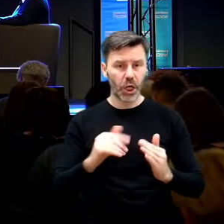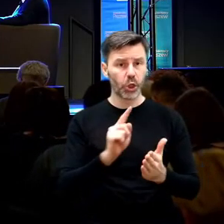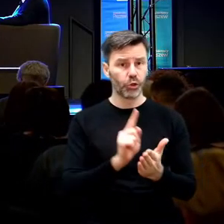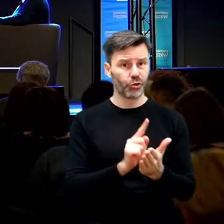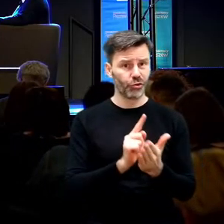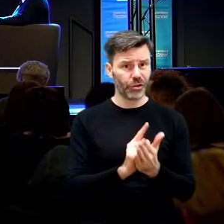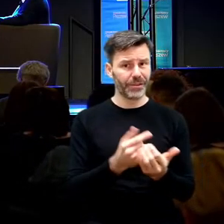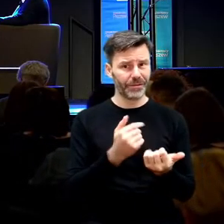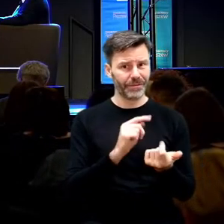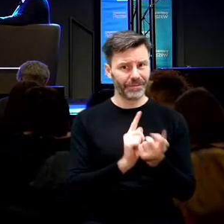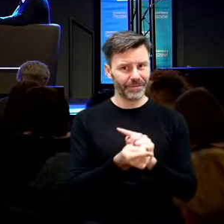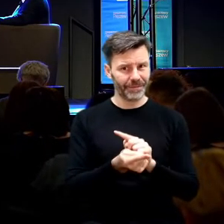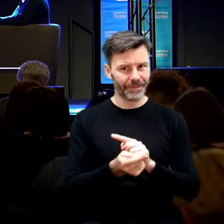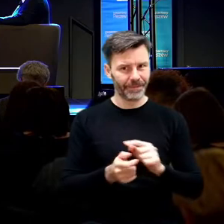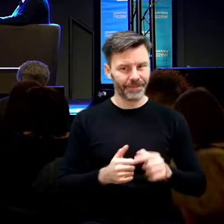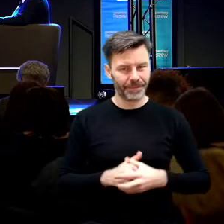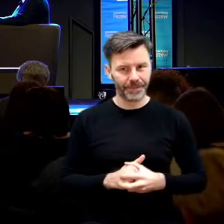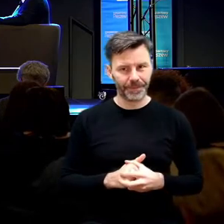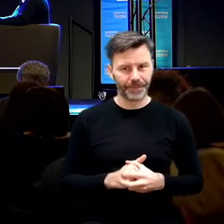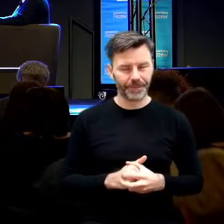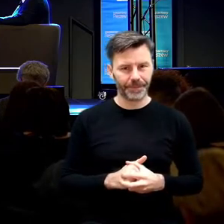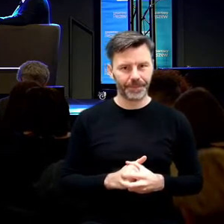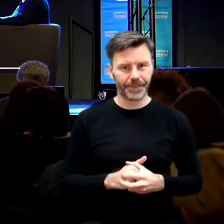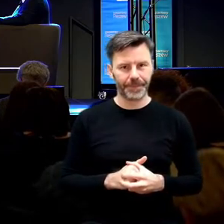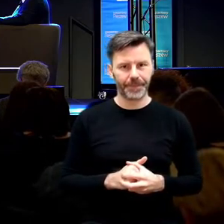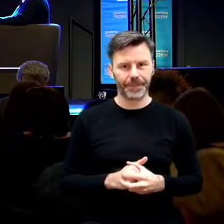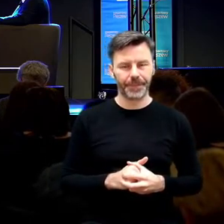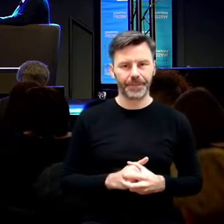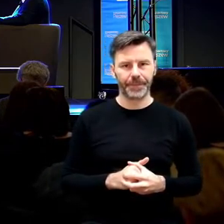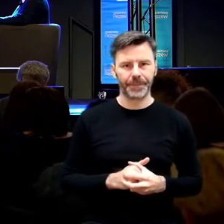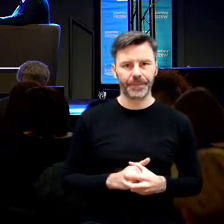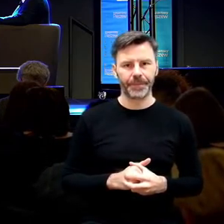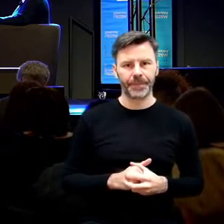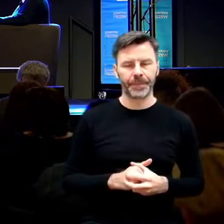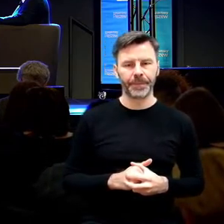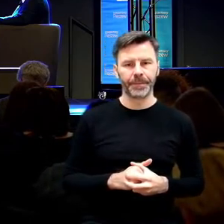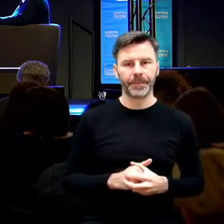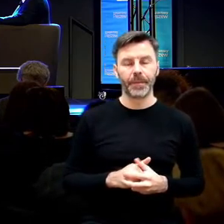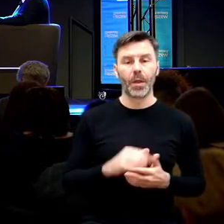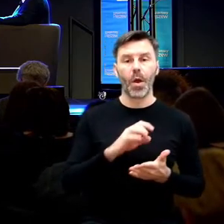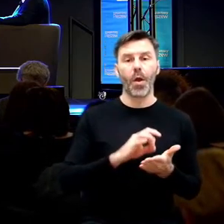Czyli mówiąc krótko, odczarowanie inwestora, jakim jest gmina i spółka gminna.